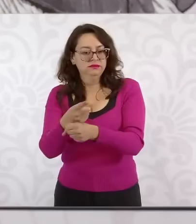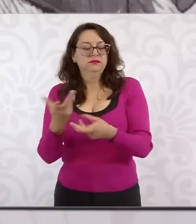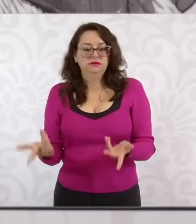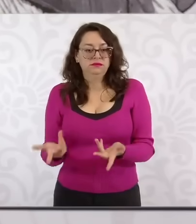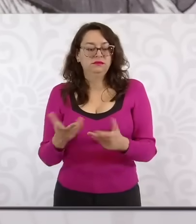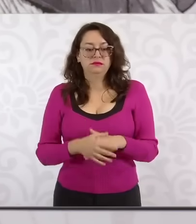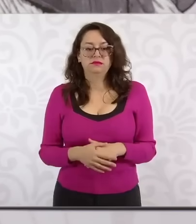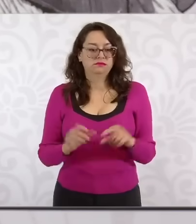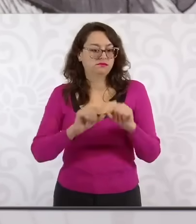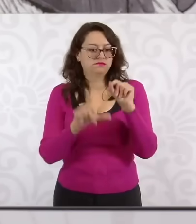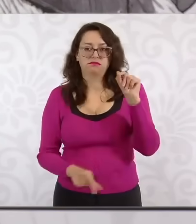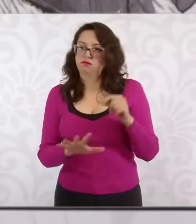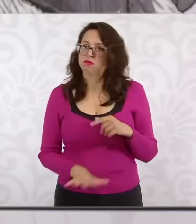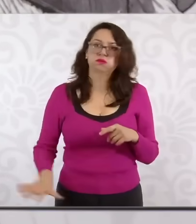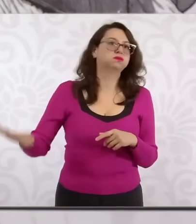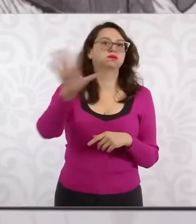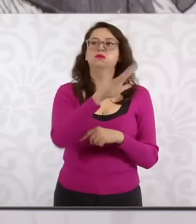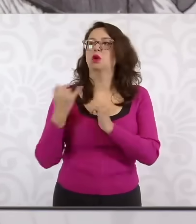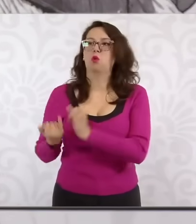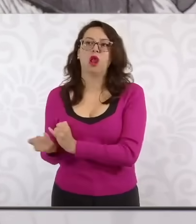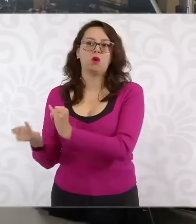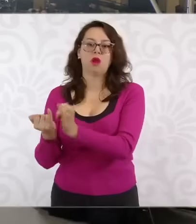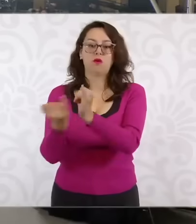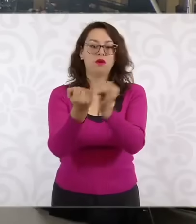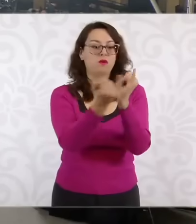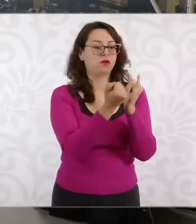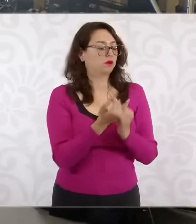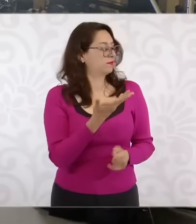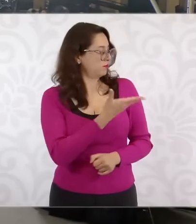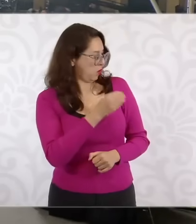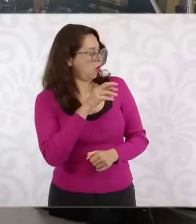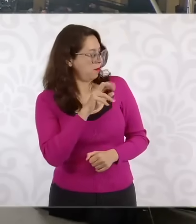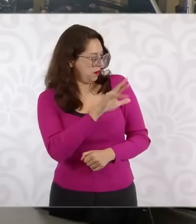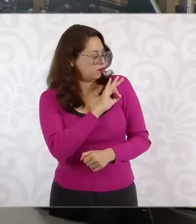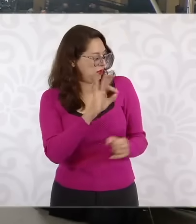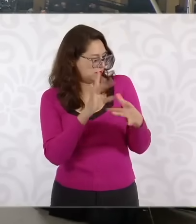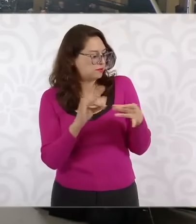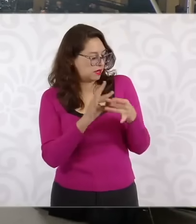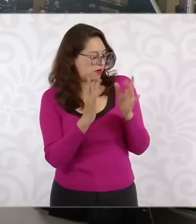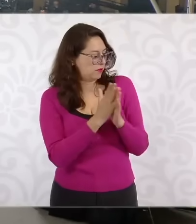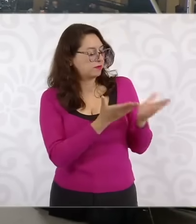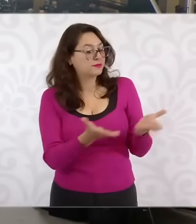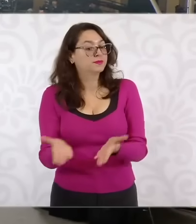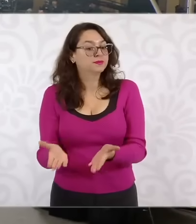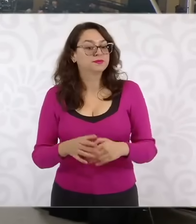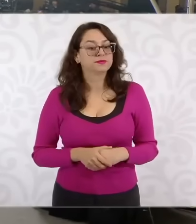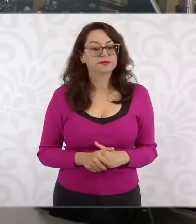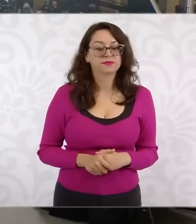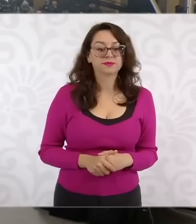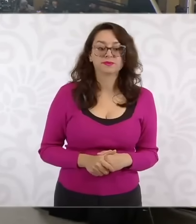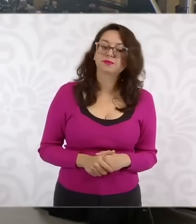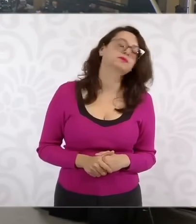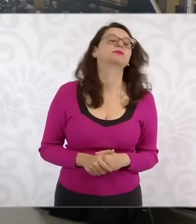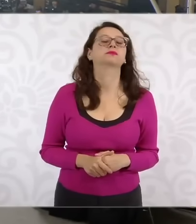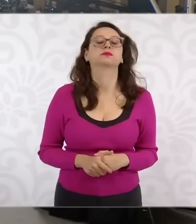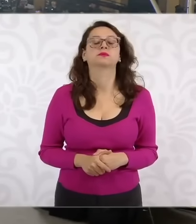todo el pueblo de México. Entonces, no sé, Omar, si quieres platicar un poco.